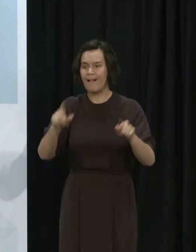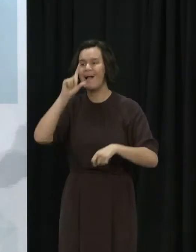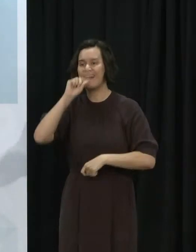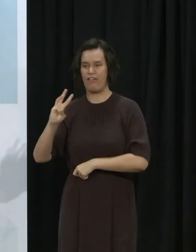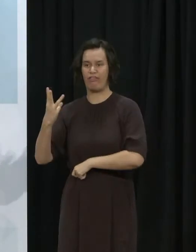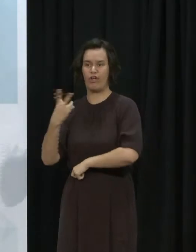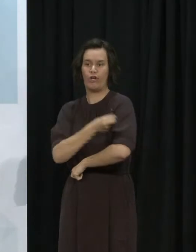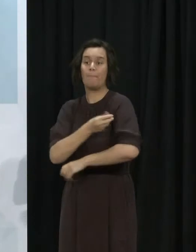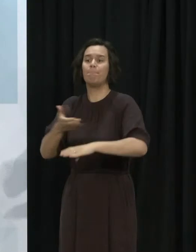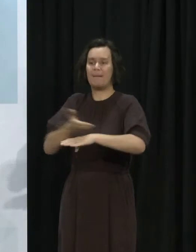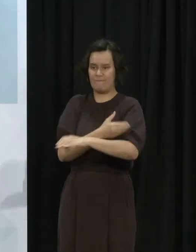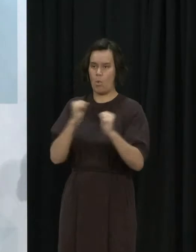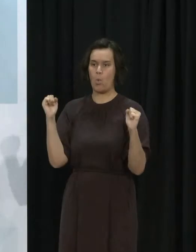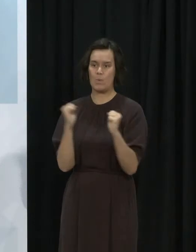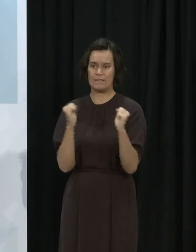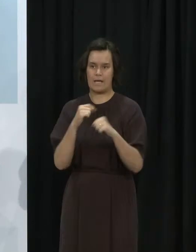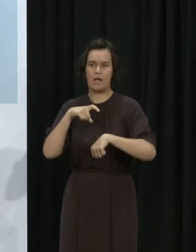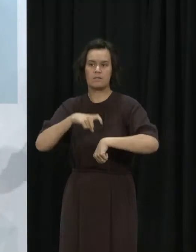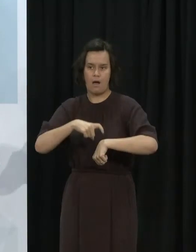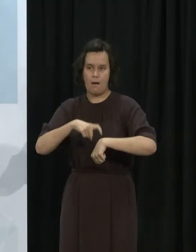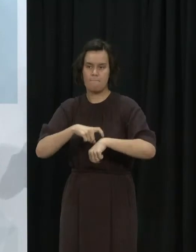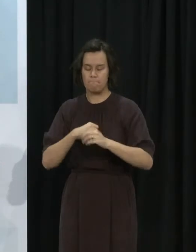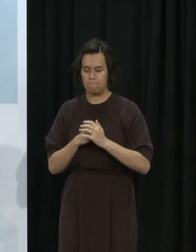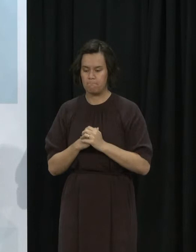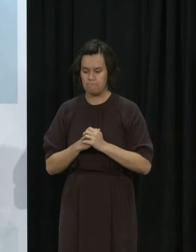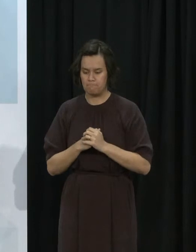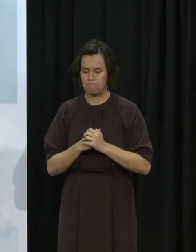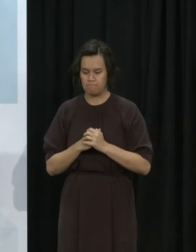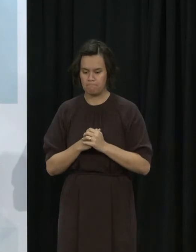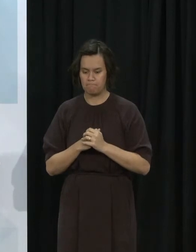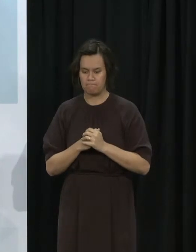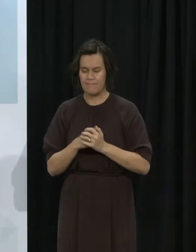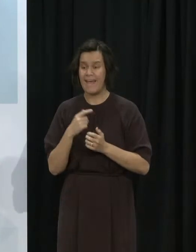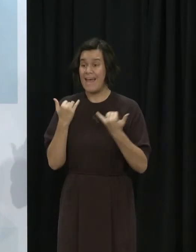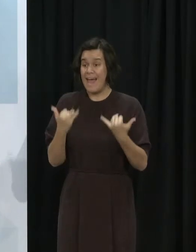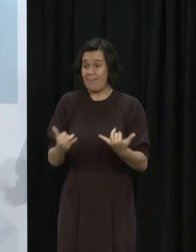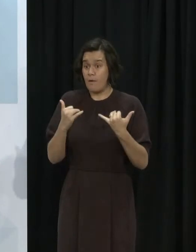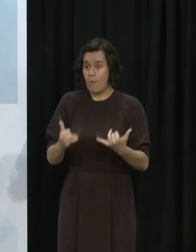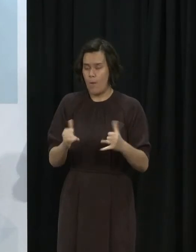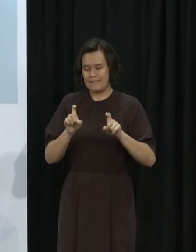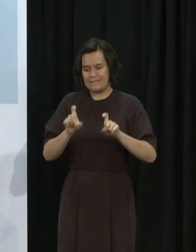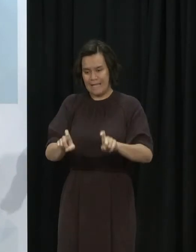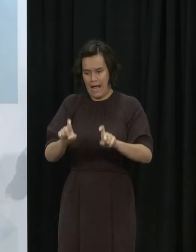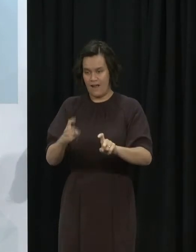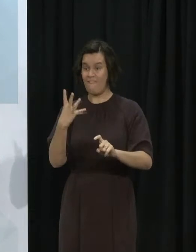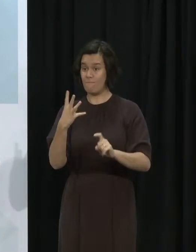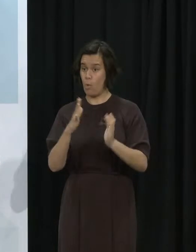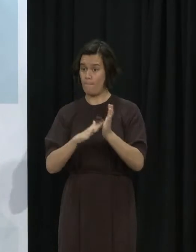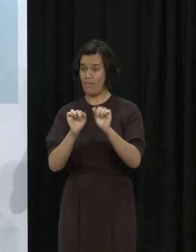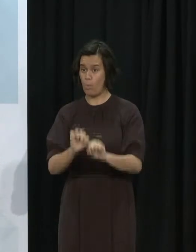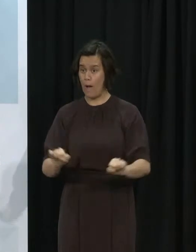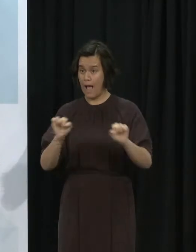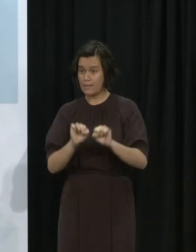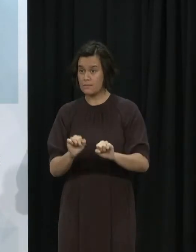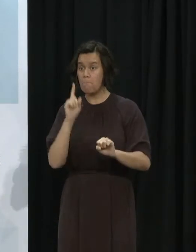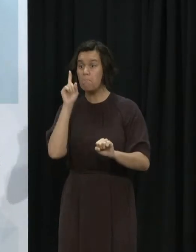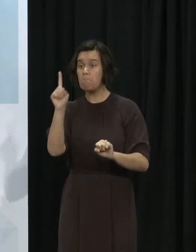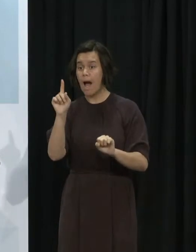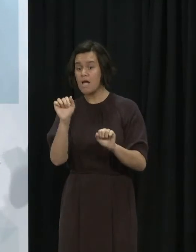katahi ano nei ka tino oti. Kano kano, ka taea ki te tae ki